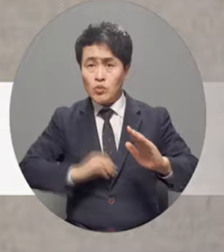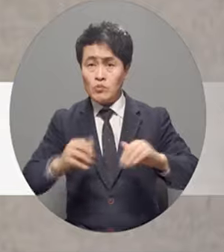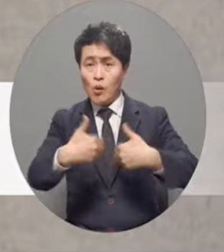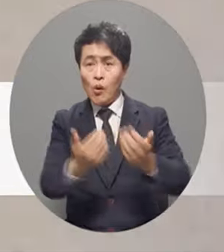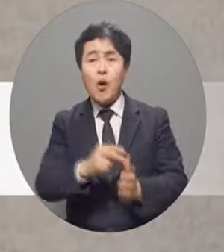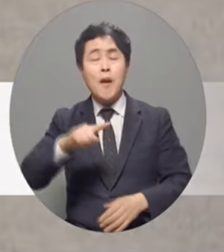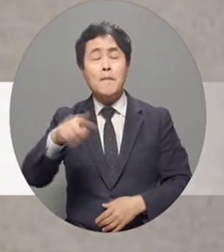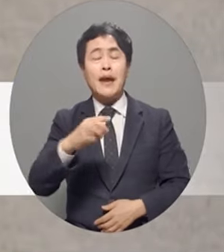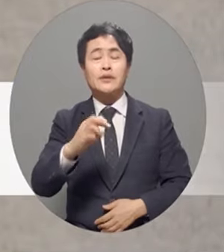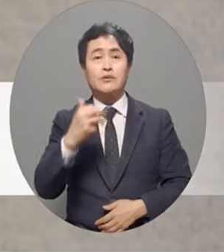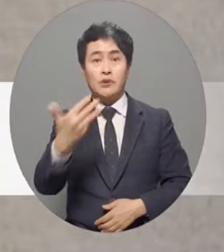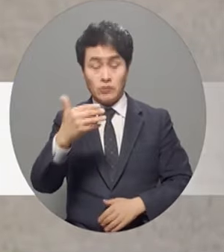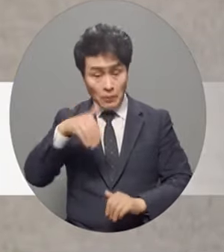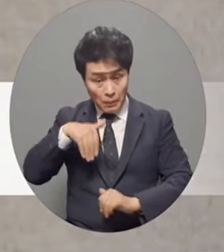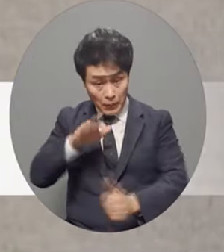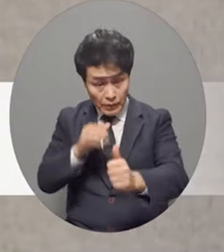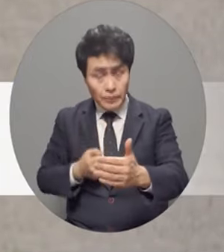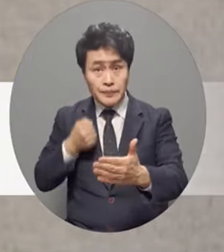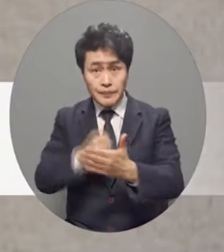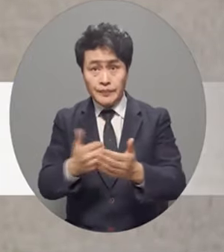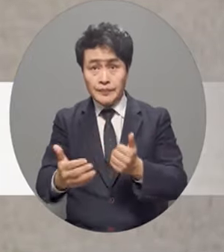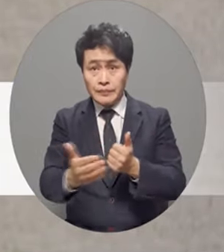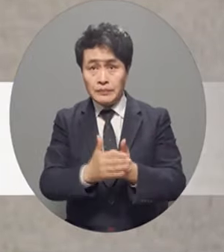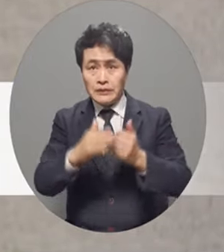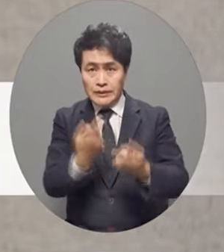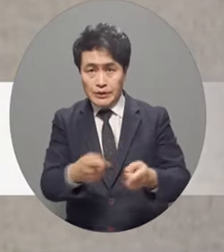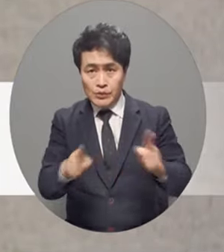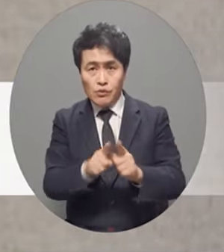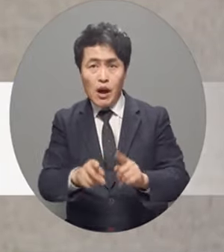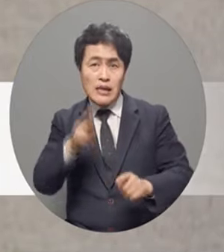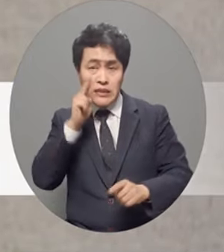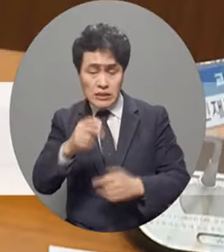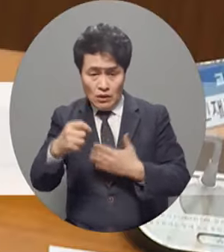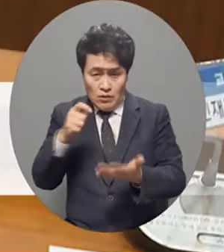병원에 군의관 20명과 공중보건 의사 138명을 파견하기로 했습니다.